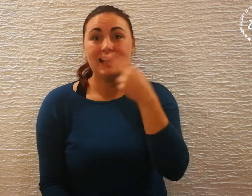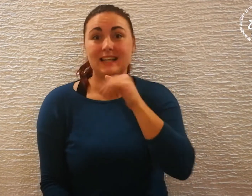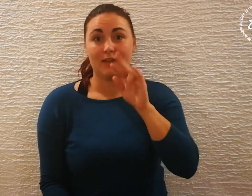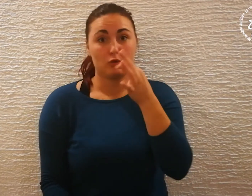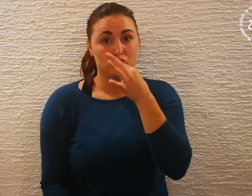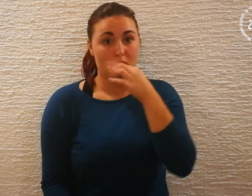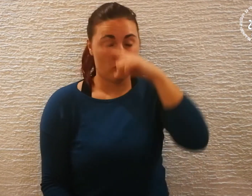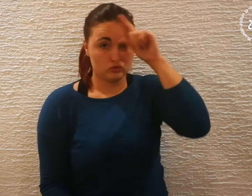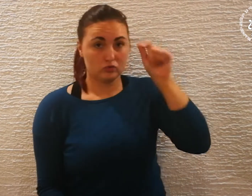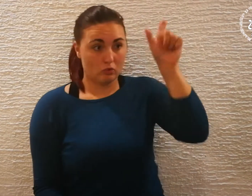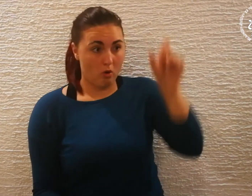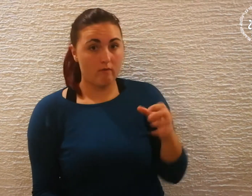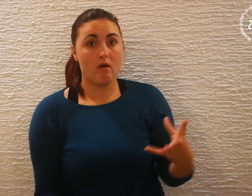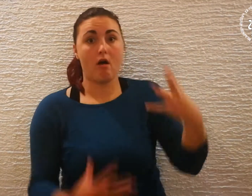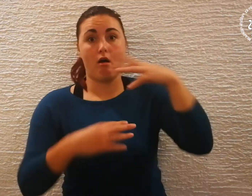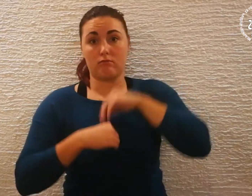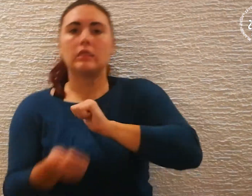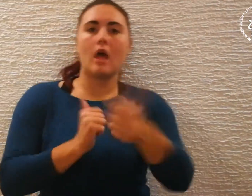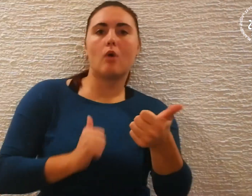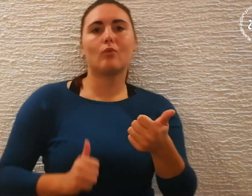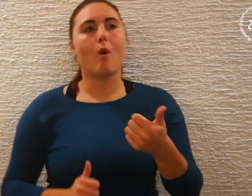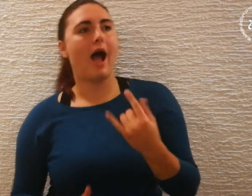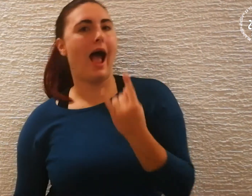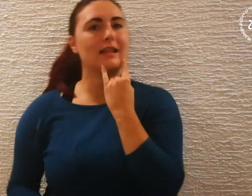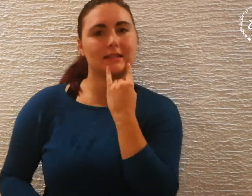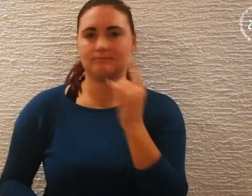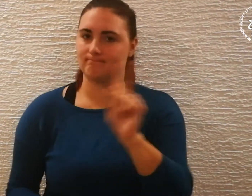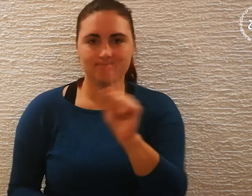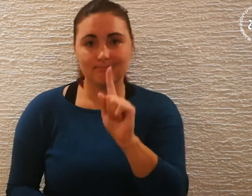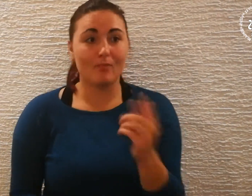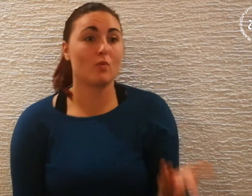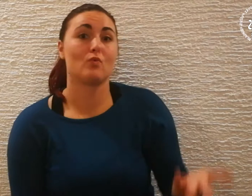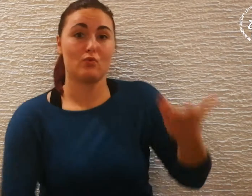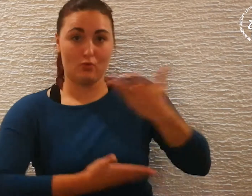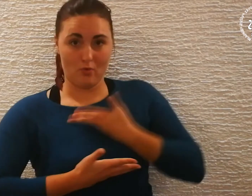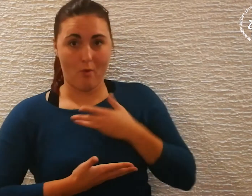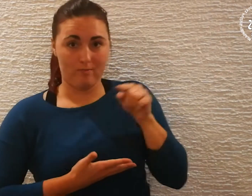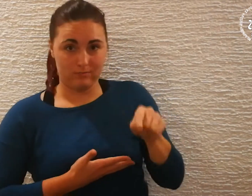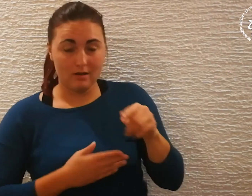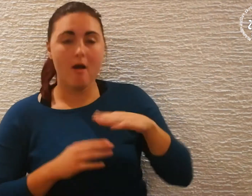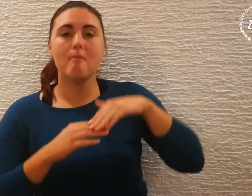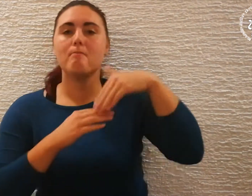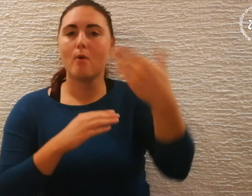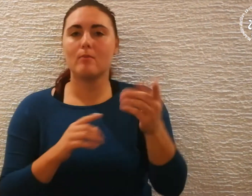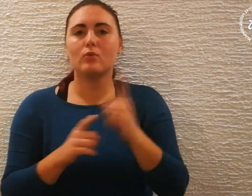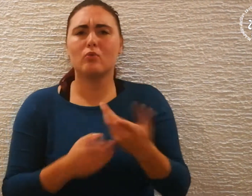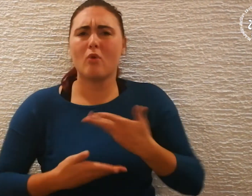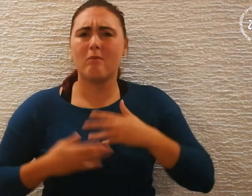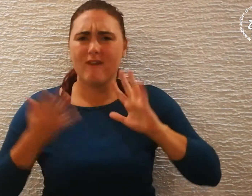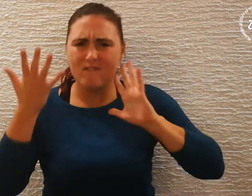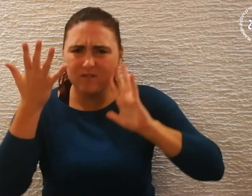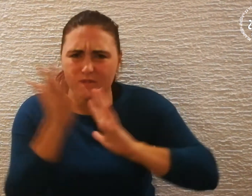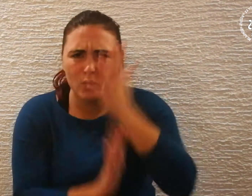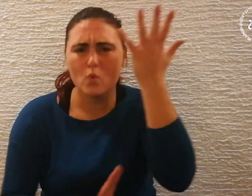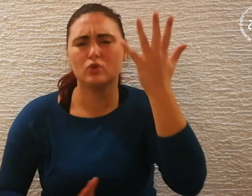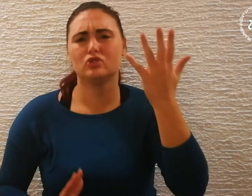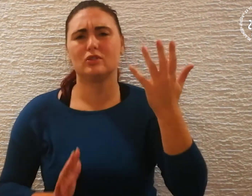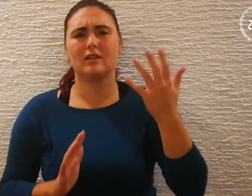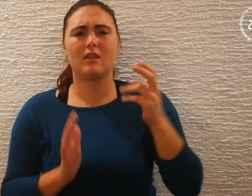Če človek dobi virus HIV, takoj dobi AIDS? Ne. Ko dobi virus, kasneje dobi vročino,